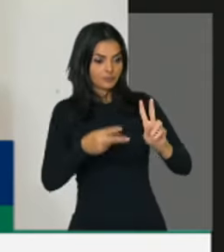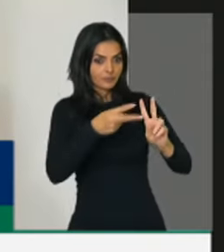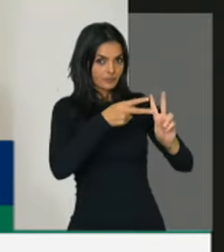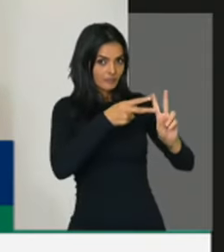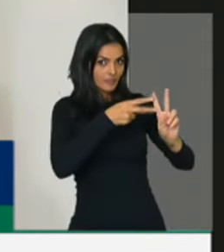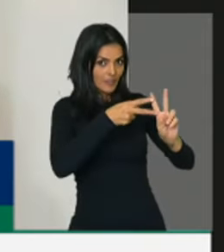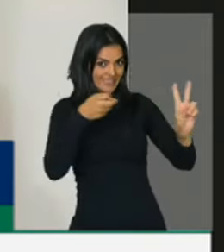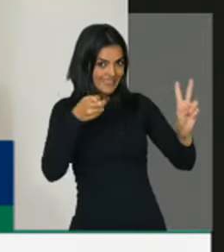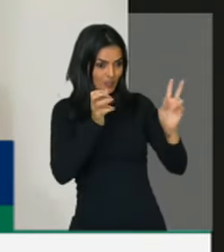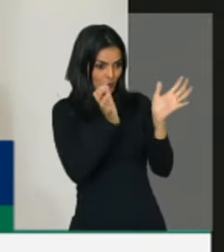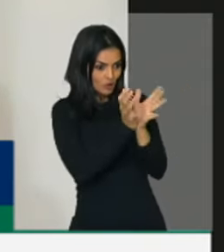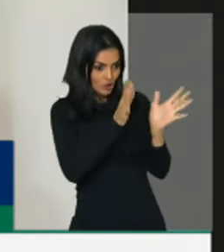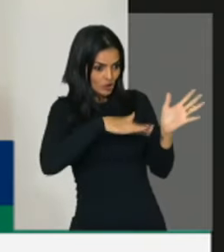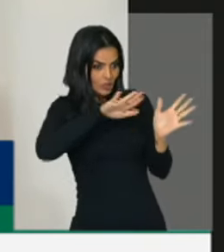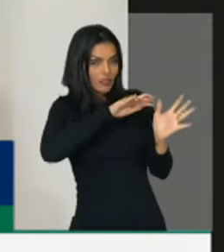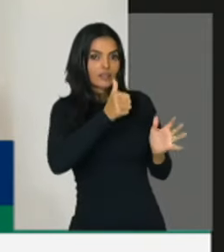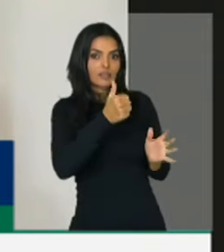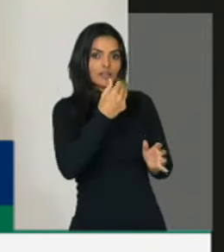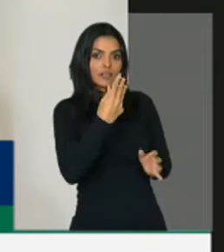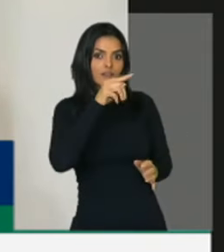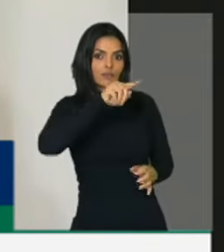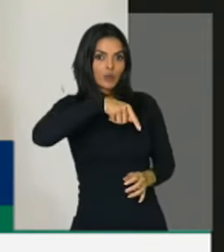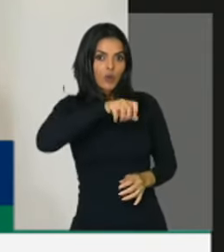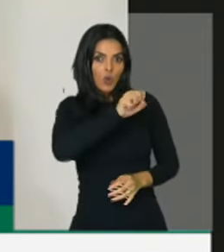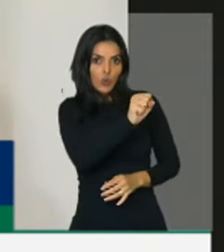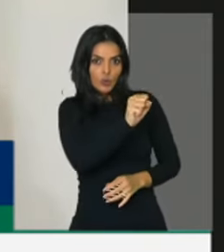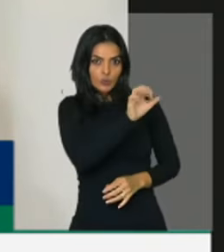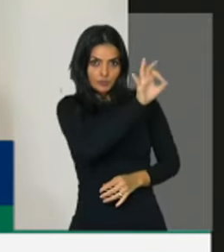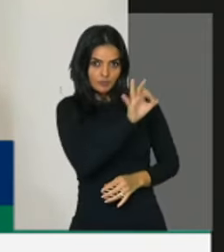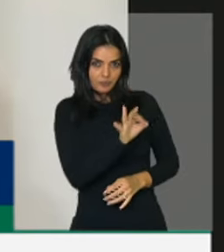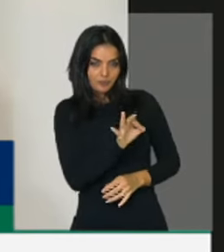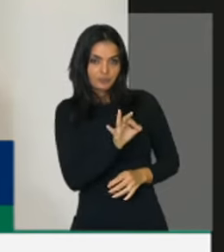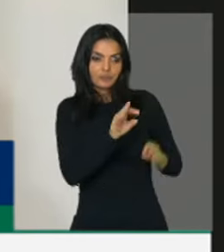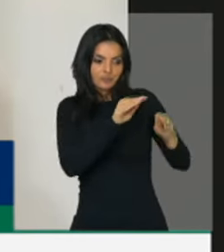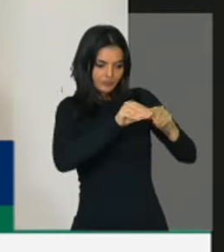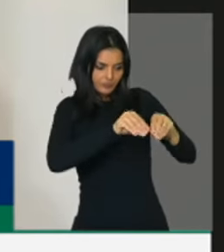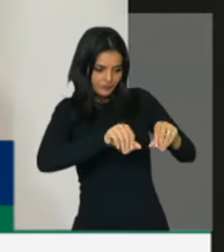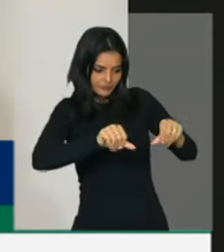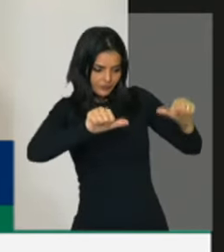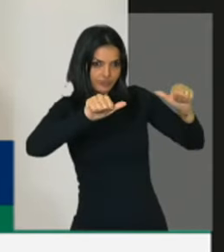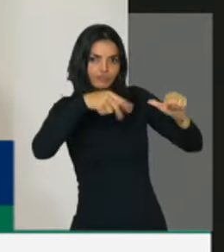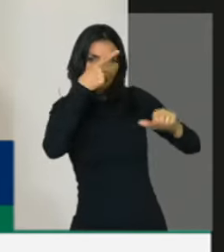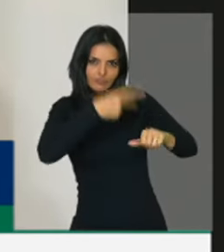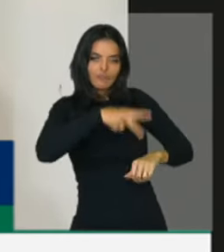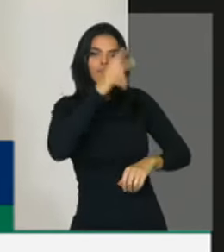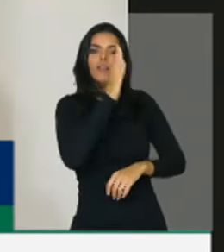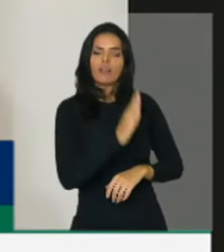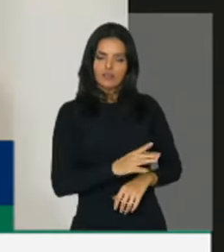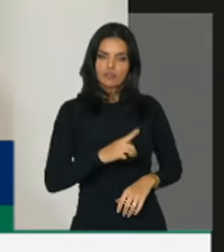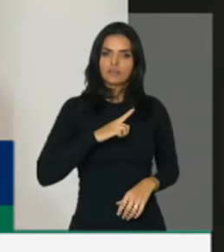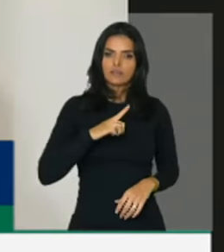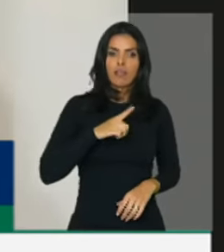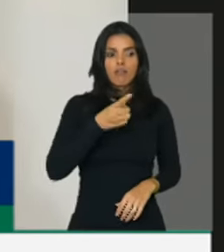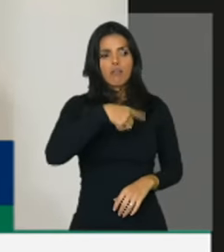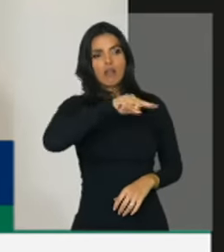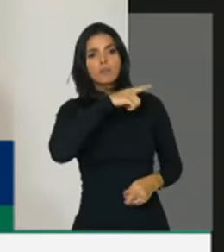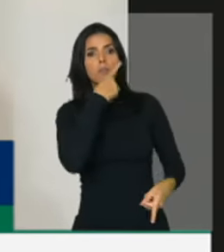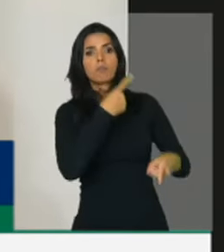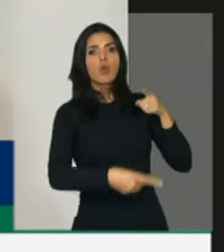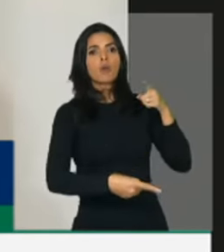TEM 13,8% DO TERRITÓRIO NACIONAL. E ELES NÃO PODEM ARRENDAR. MAS ARRENDAM DE